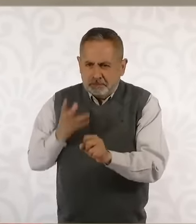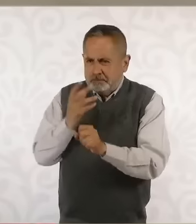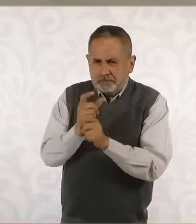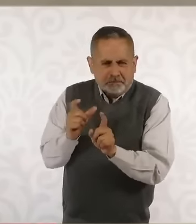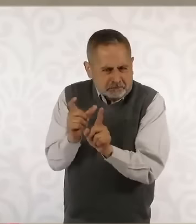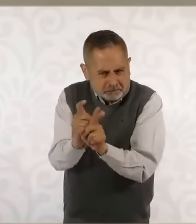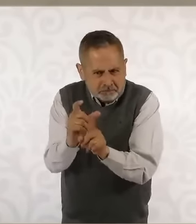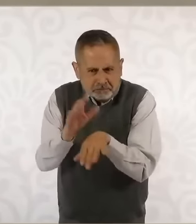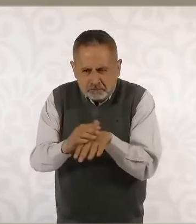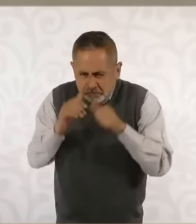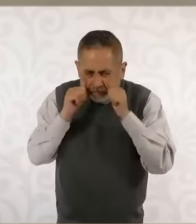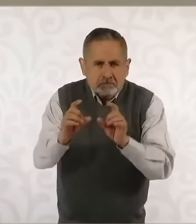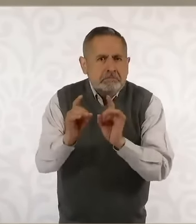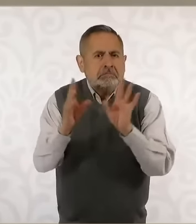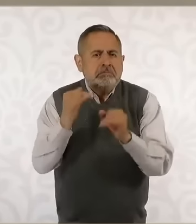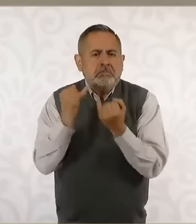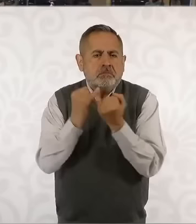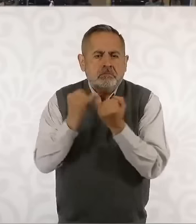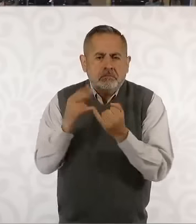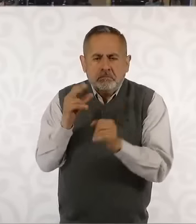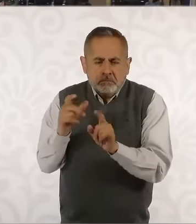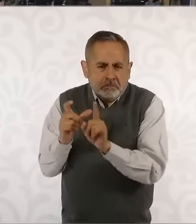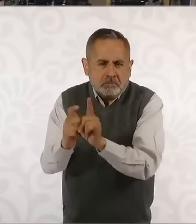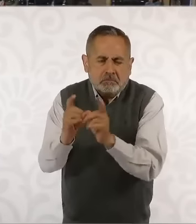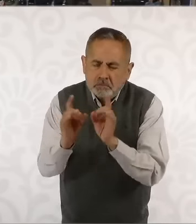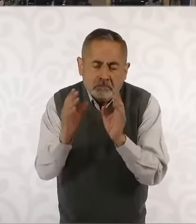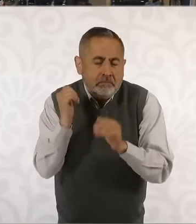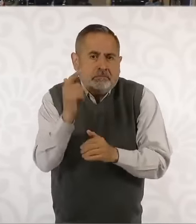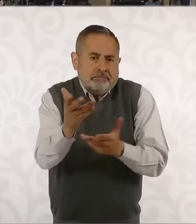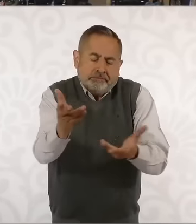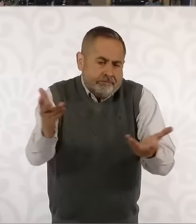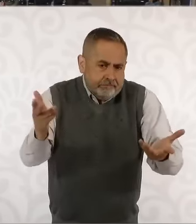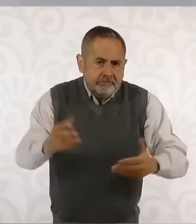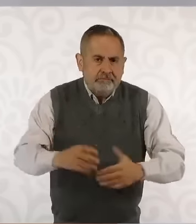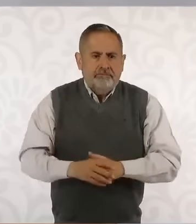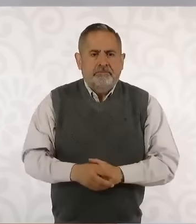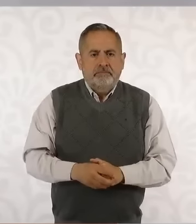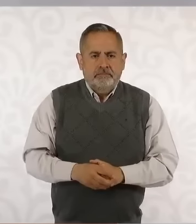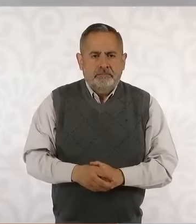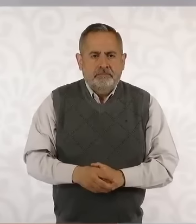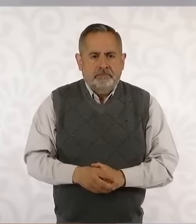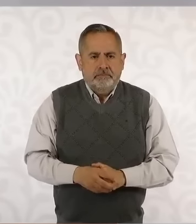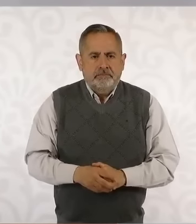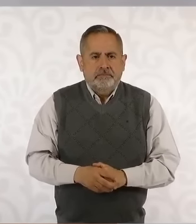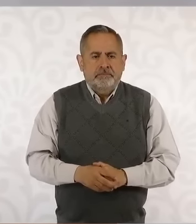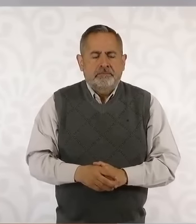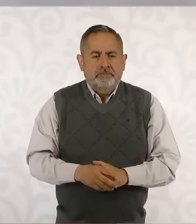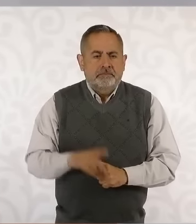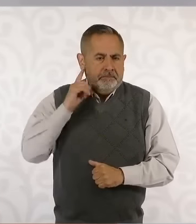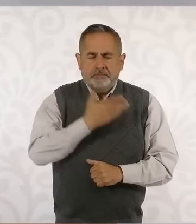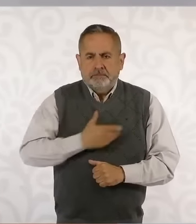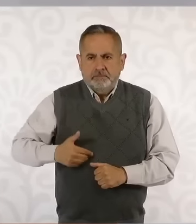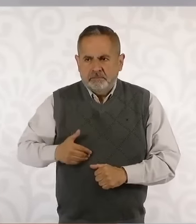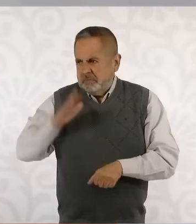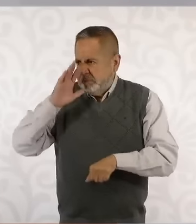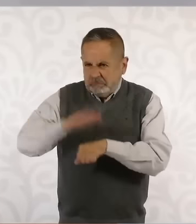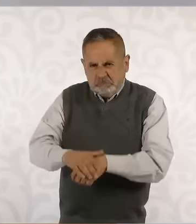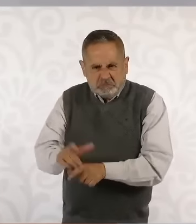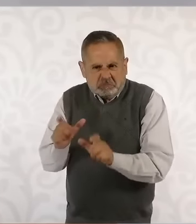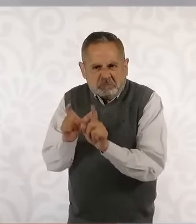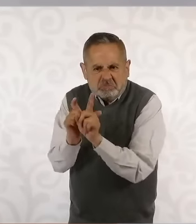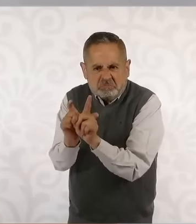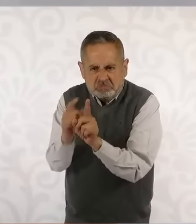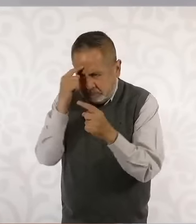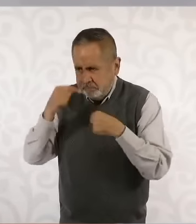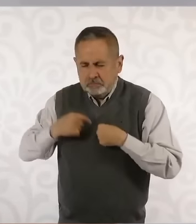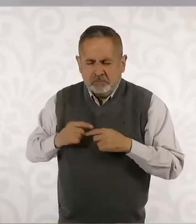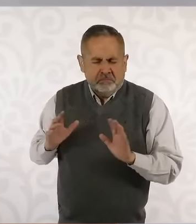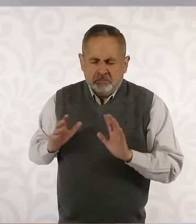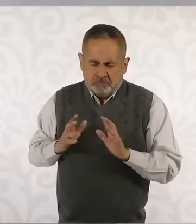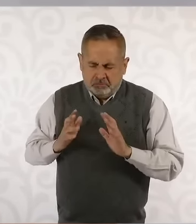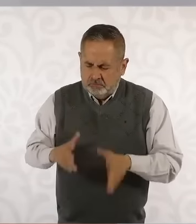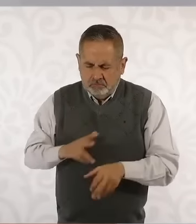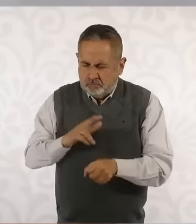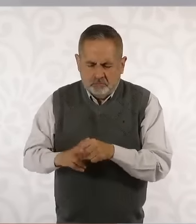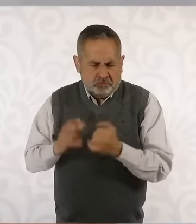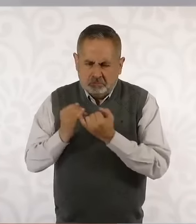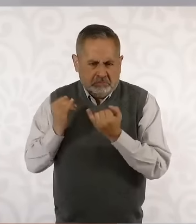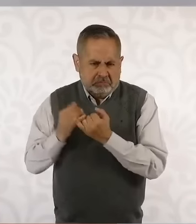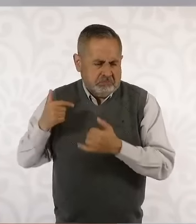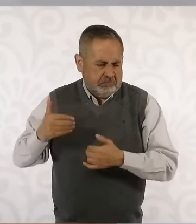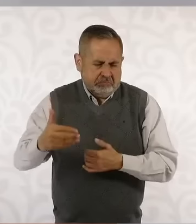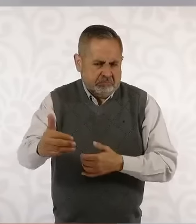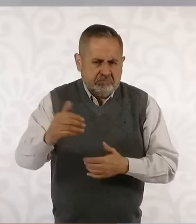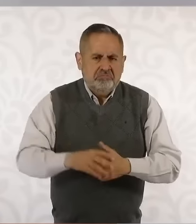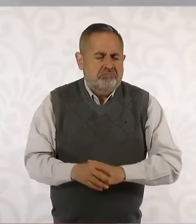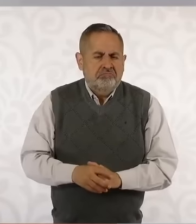para que un incidente de este estilo no vuelva a ocurrir? No pienso reforzar la seguridad. es eh